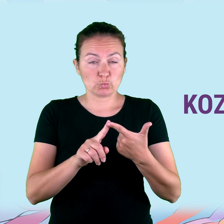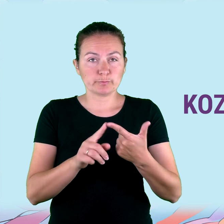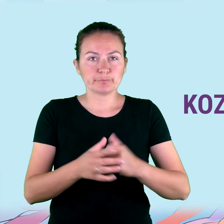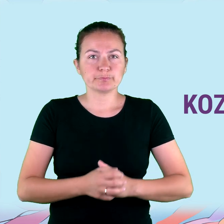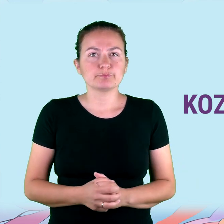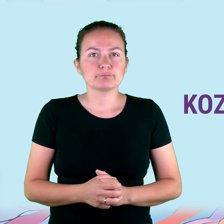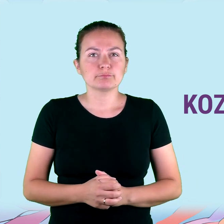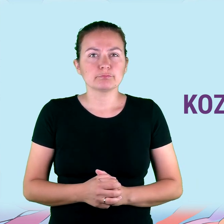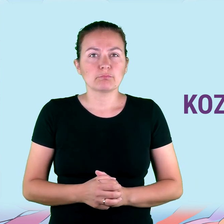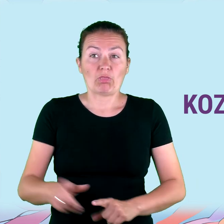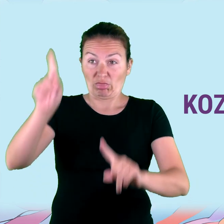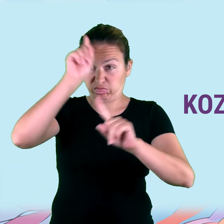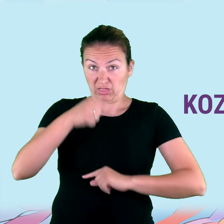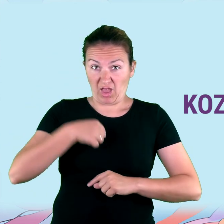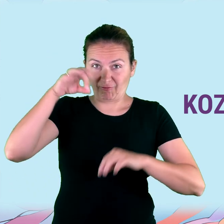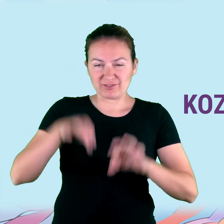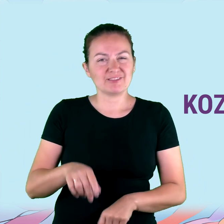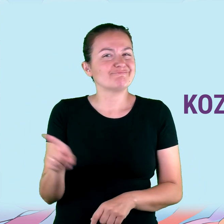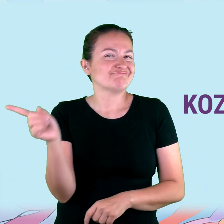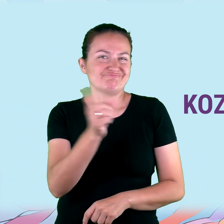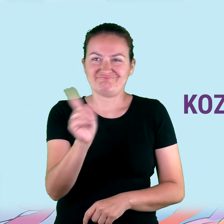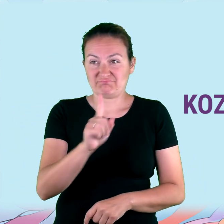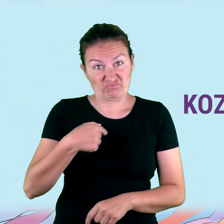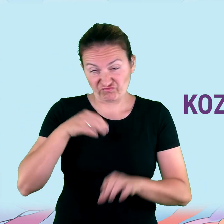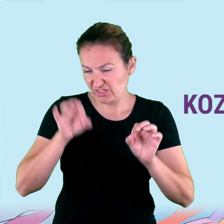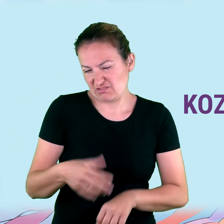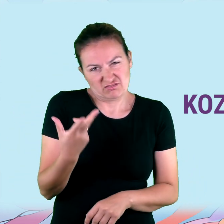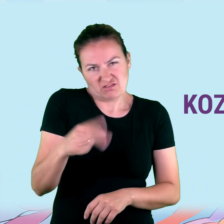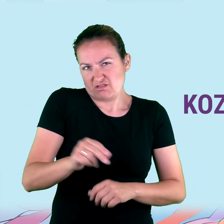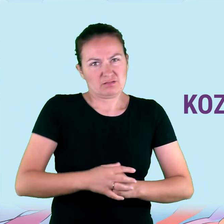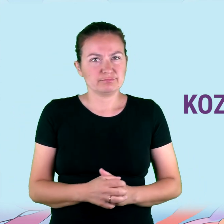2. Nie dam z siebie zrobić kozła ofiarnego, to nie moja wina!